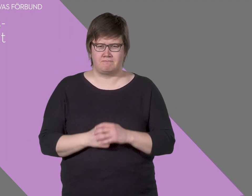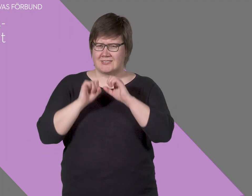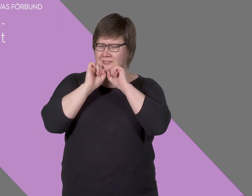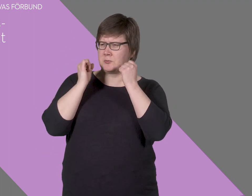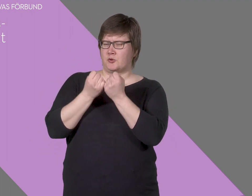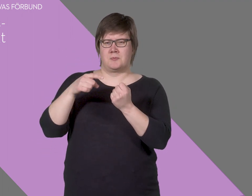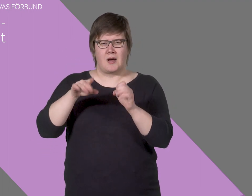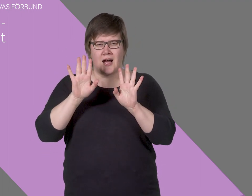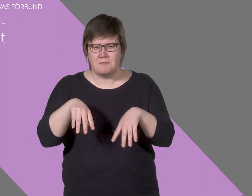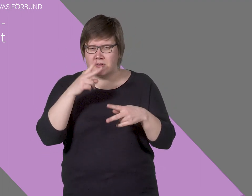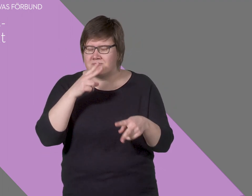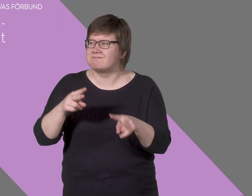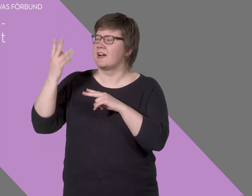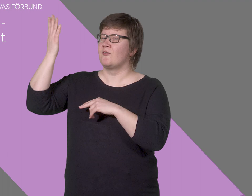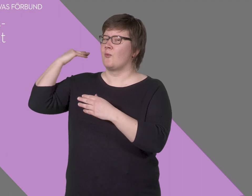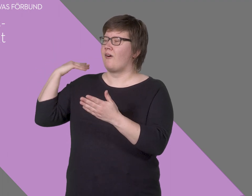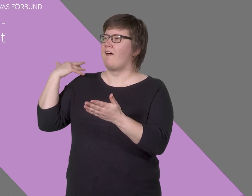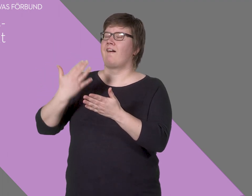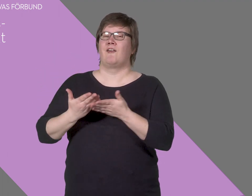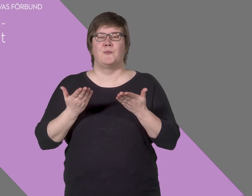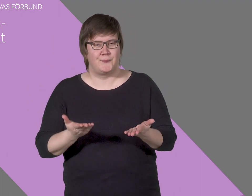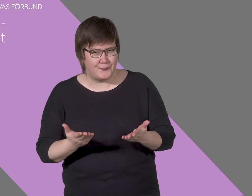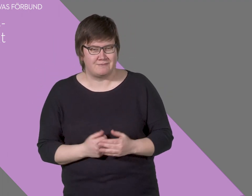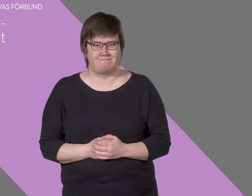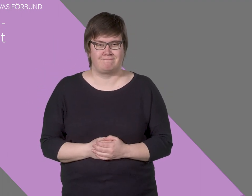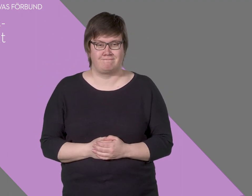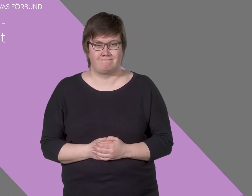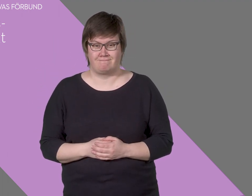för att göra en tillbakablick på det förflutna och nutiden.